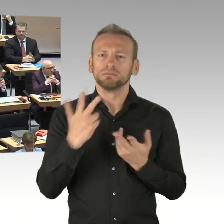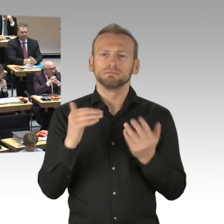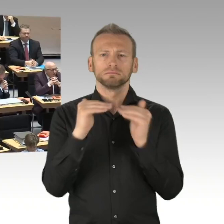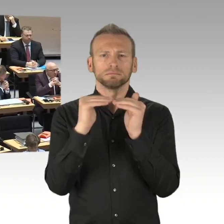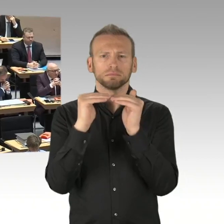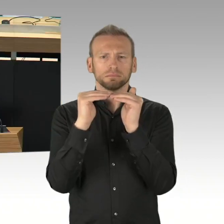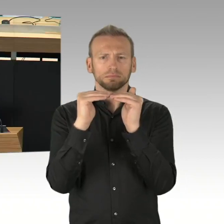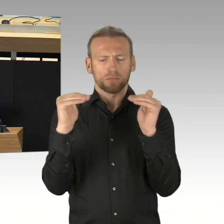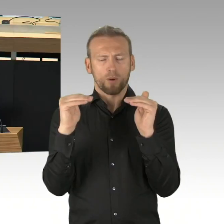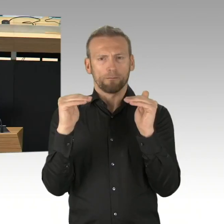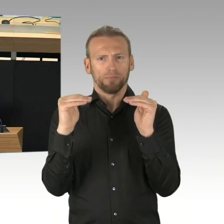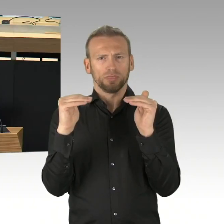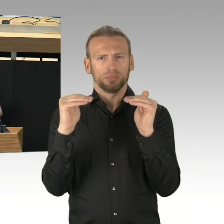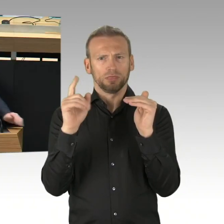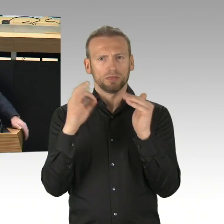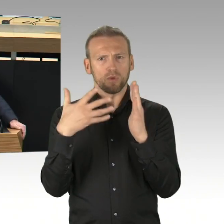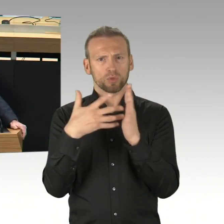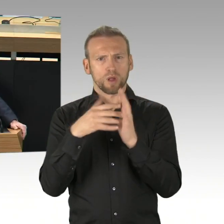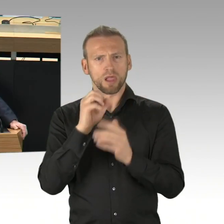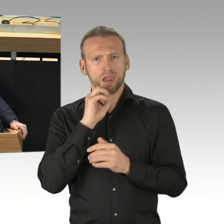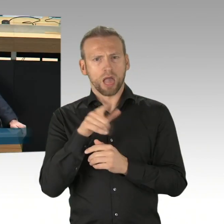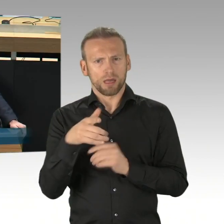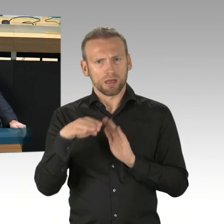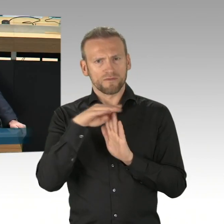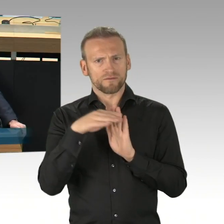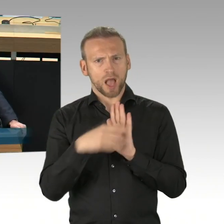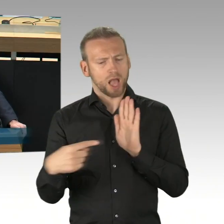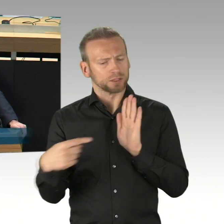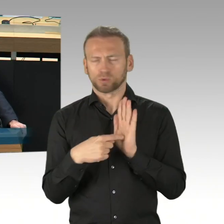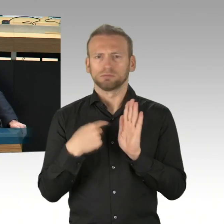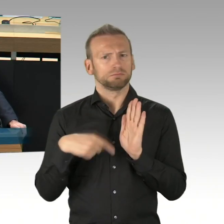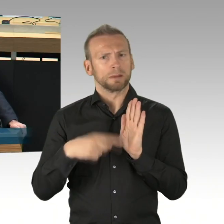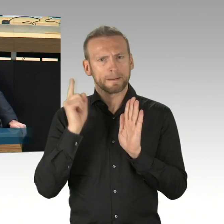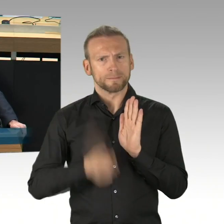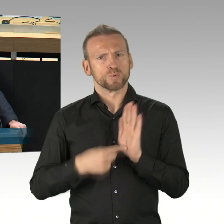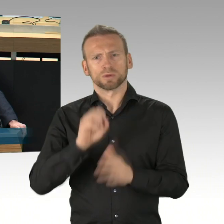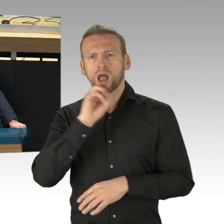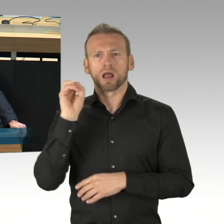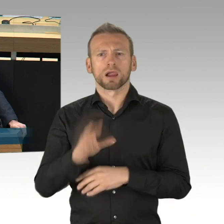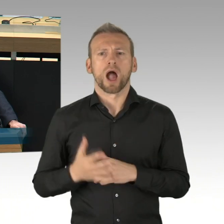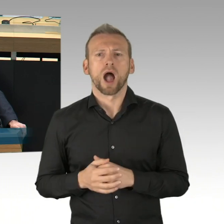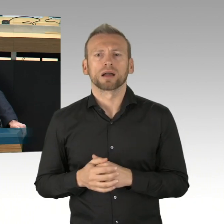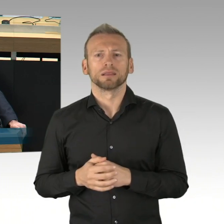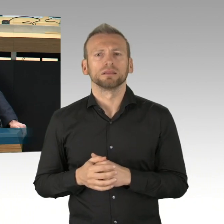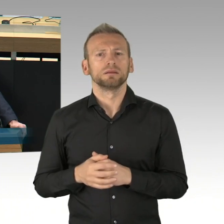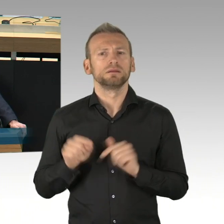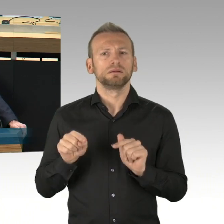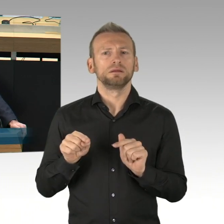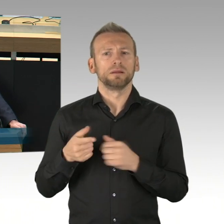Lassen Sie uns darüber hinaus, im Interesse der Mieter, endlich alles tun, um den Wohnungsbau zu fördern. Sehr geehrte Damen und Herren, ich habe es eingangs gesagt: